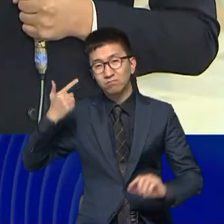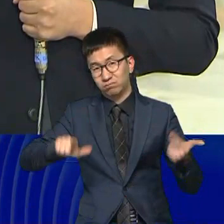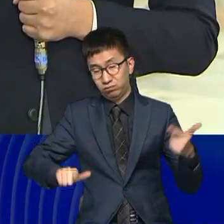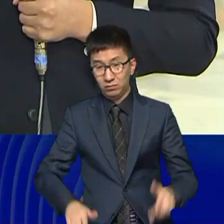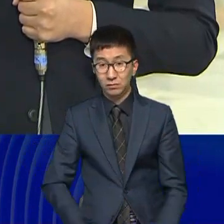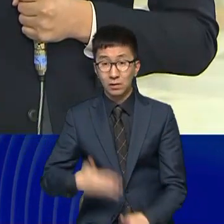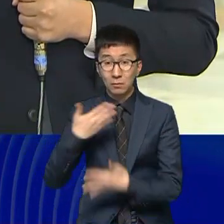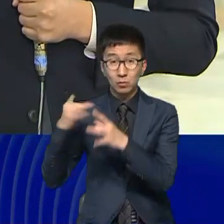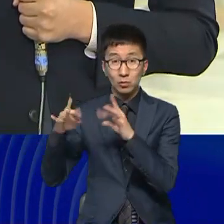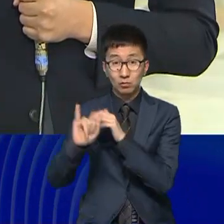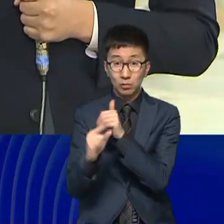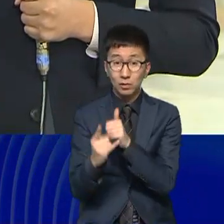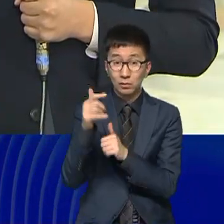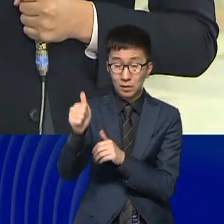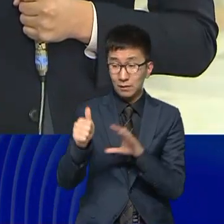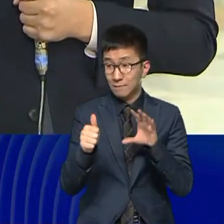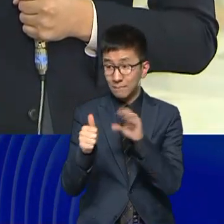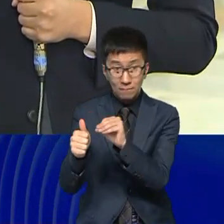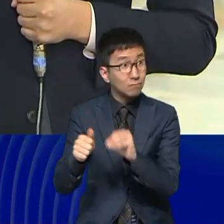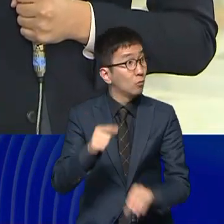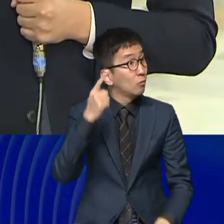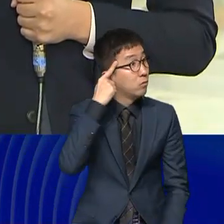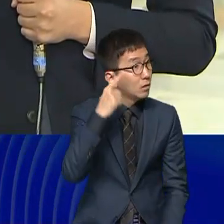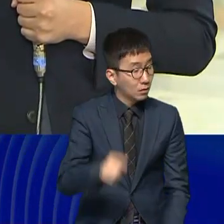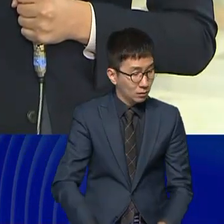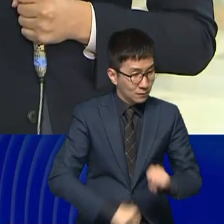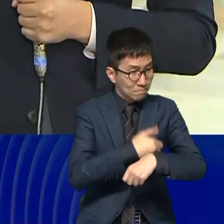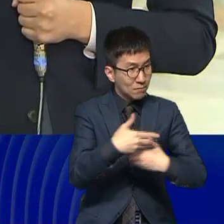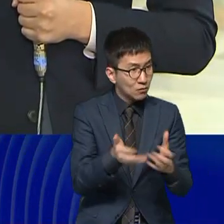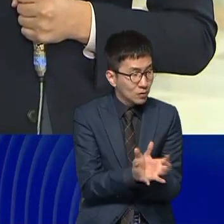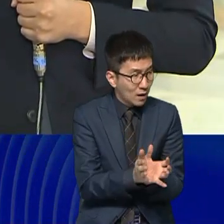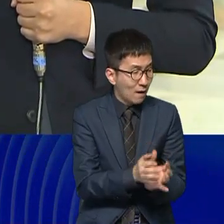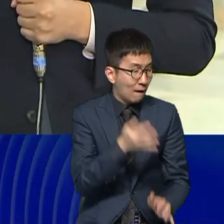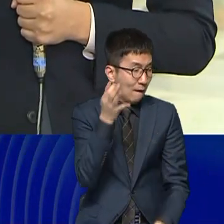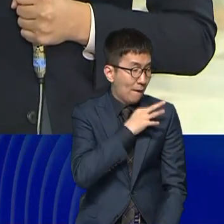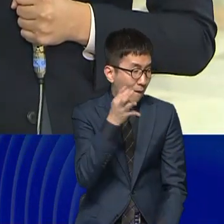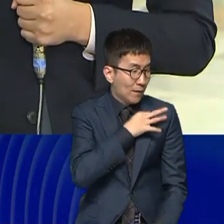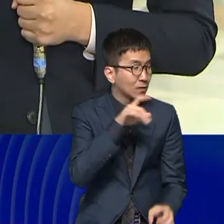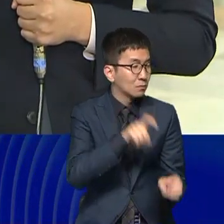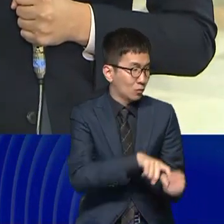방통위원장의 직무를 정지시키려는 것은 민주당에 유리한 언론 지형을 총선까지